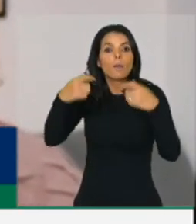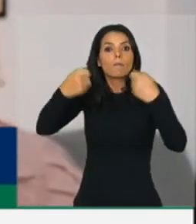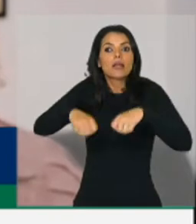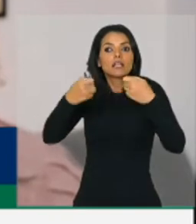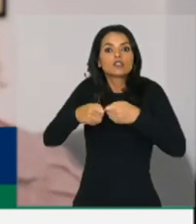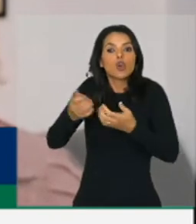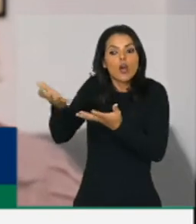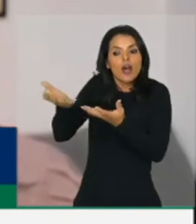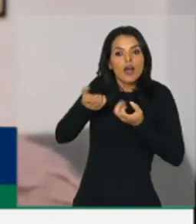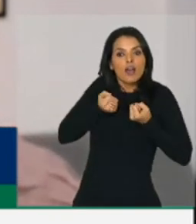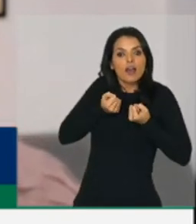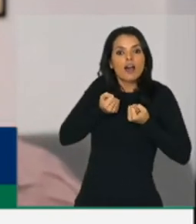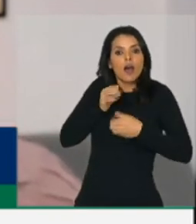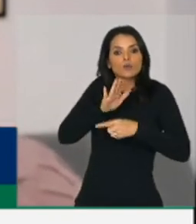AUXÍLIO-EMERGENCIAL EM 2020. E AÍ A GENTE SE PERGUNTA: